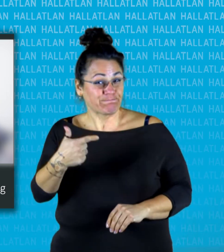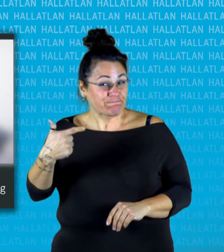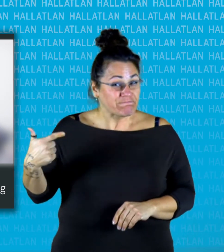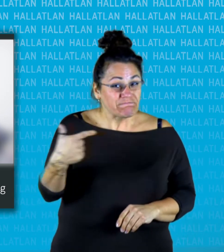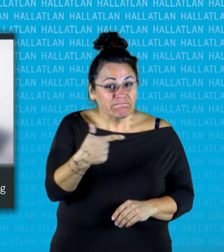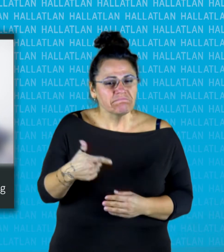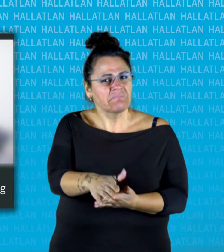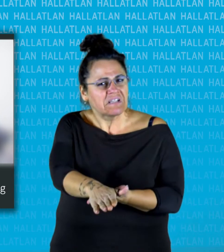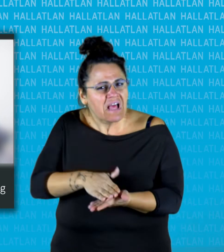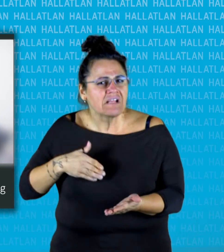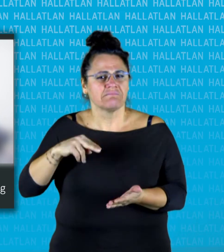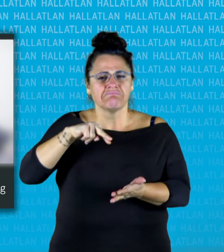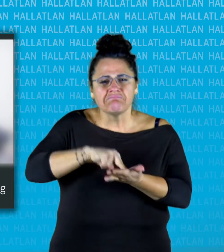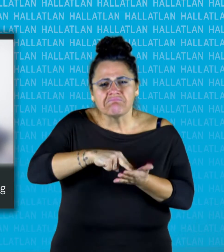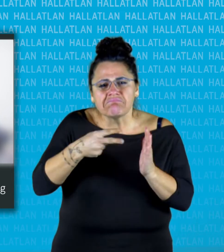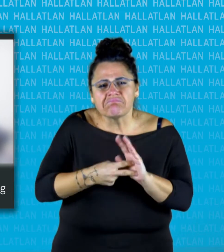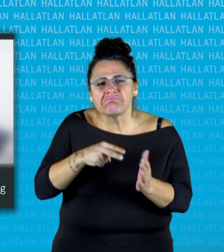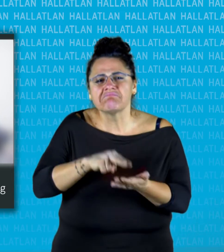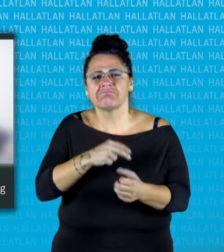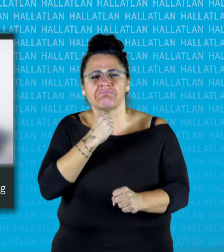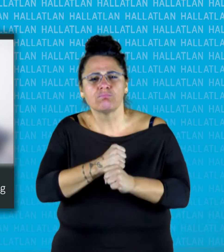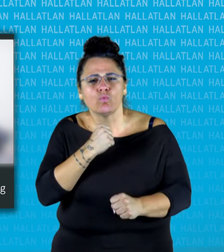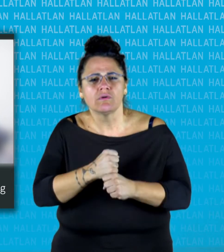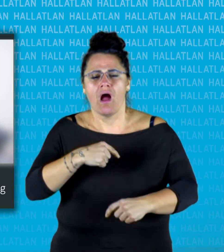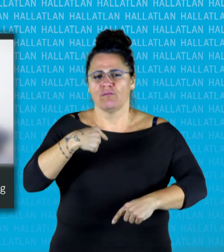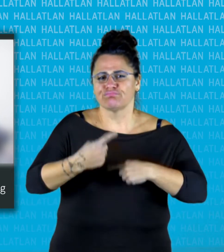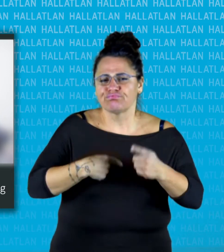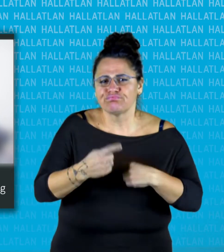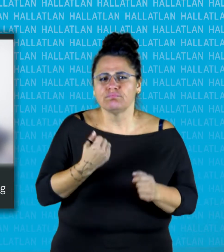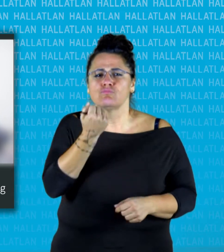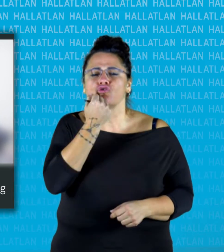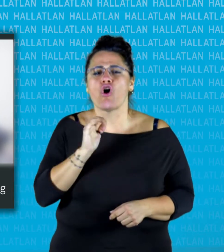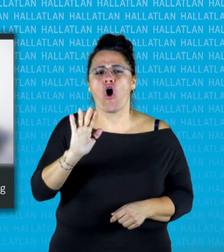Elkezdtek hát dolgozni az ötleten, üzleti tervet írtak,